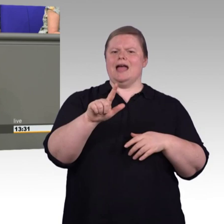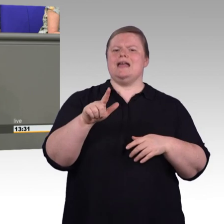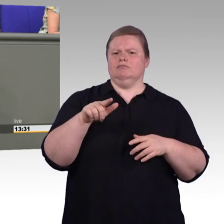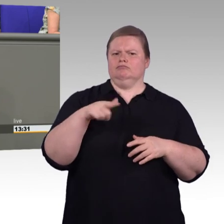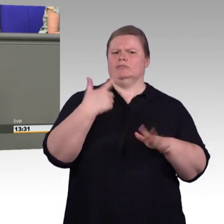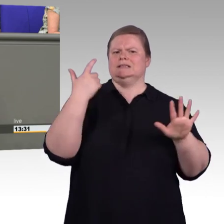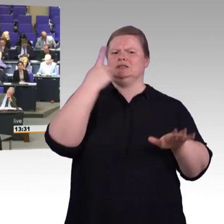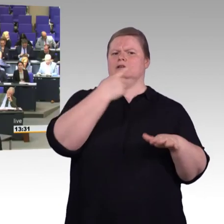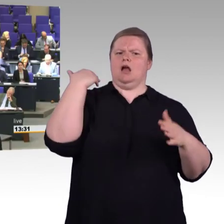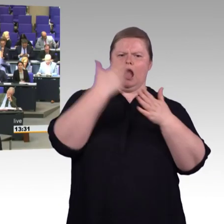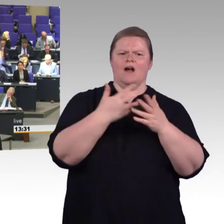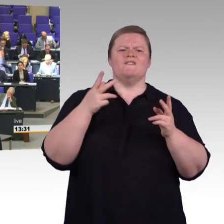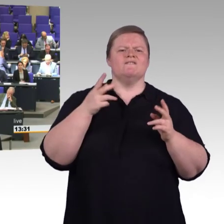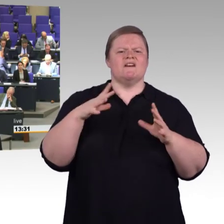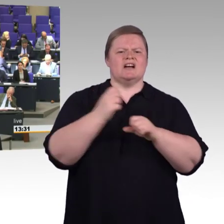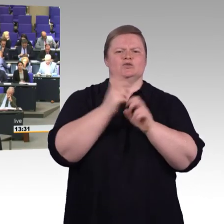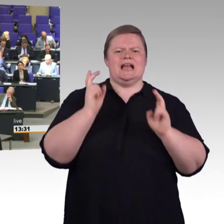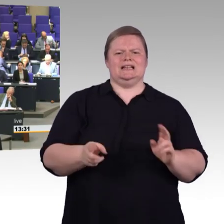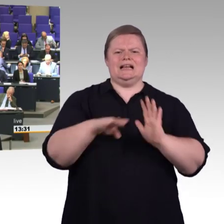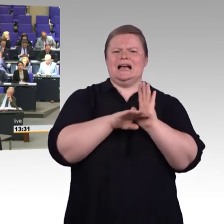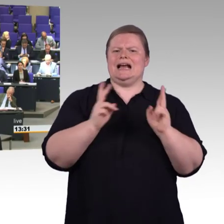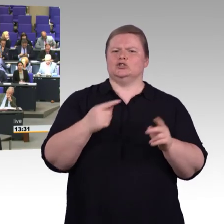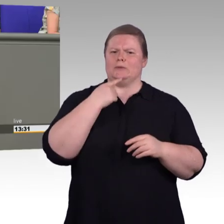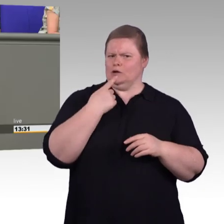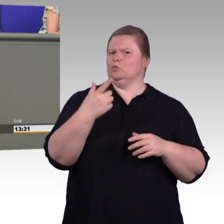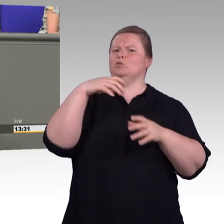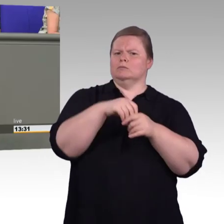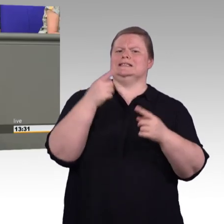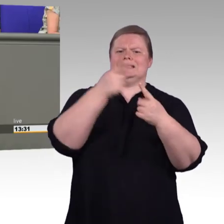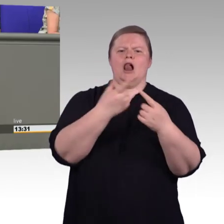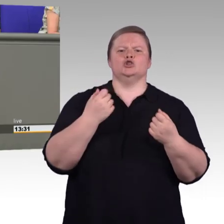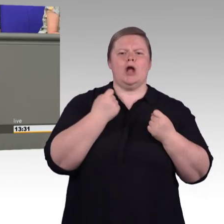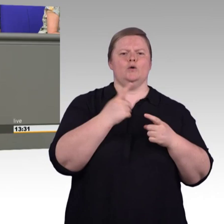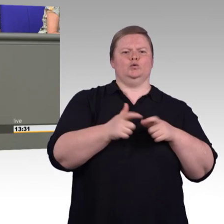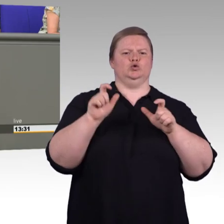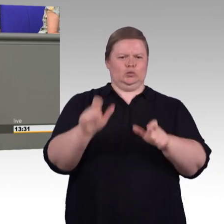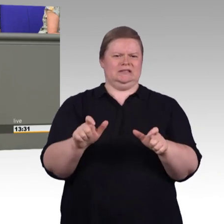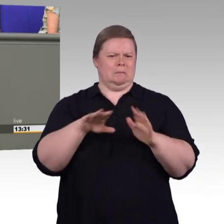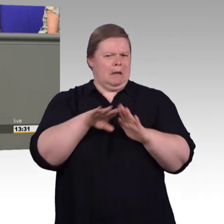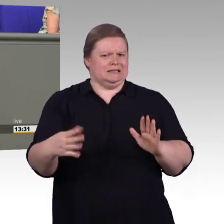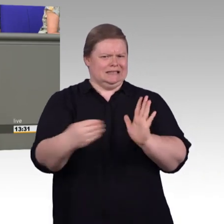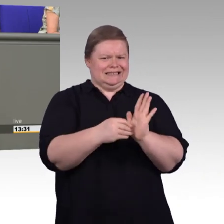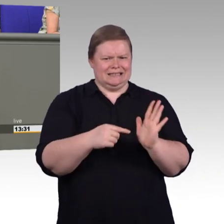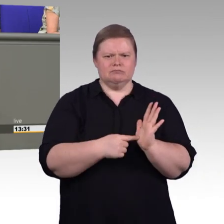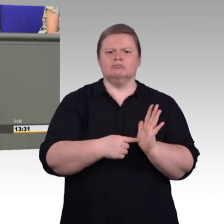Familie und Kindern ist es kein Gesetz zur Stärkung von Kindern. Sie wollen ein Gesetz zur Schwächung der Familien